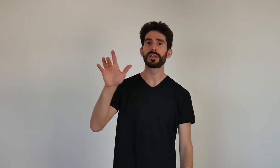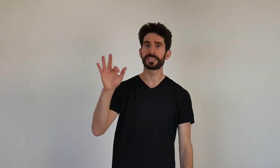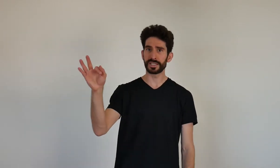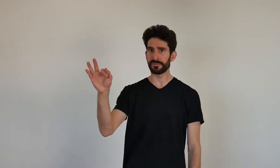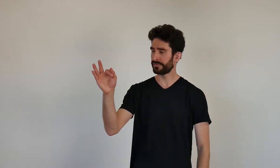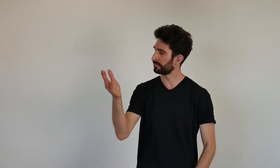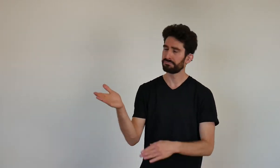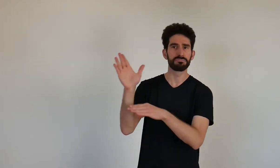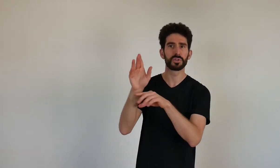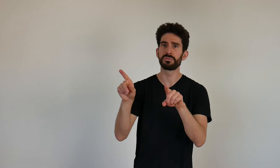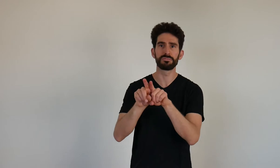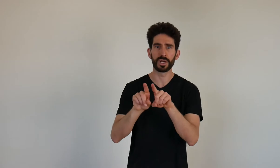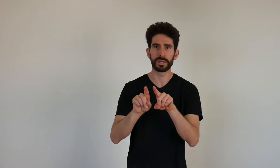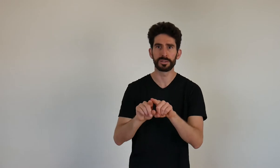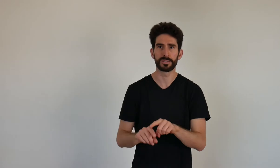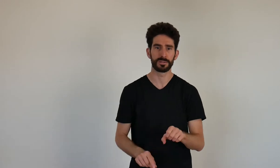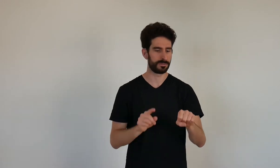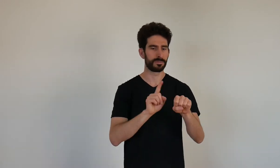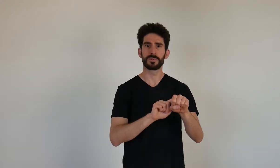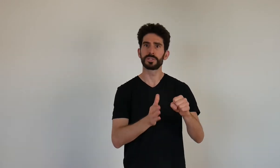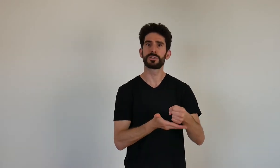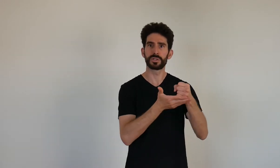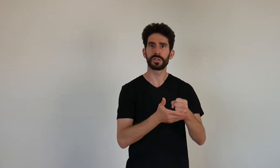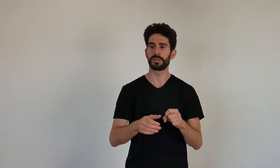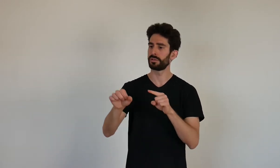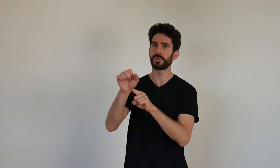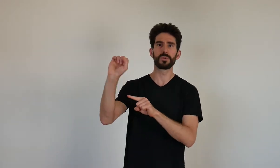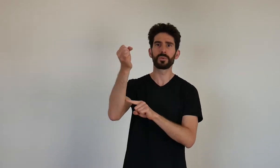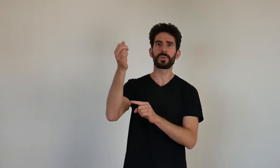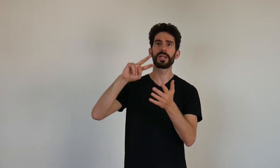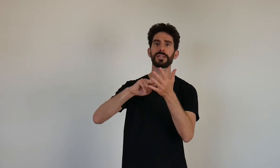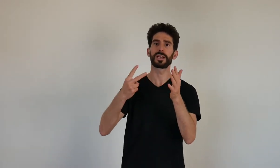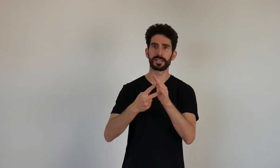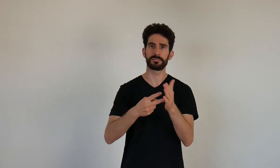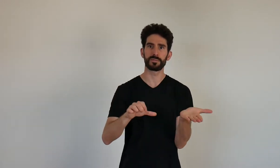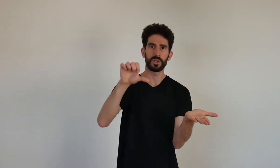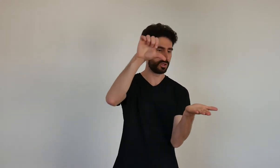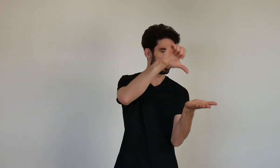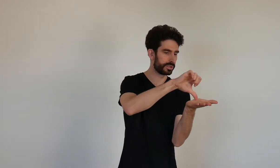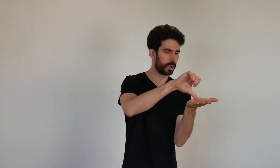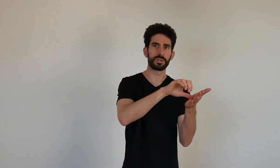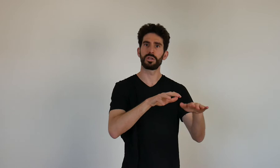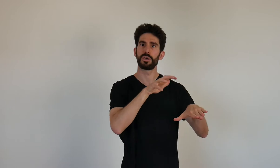La LSF montre également qu'il y a une main "de soutien" et une main "technique" : "centre",